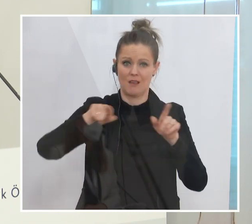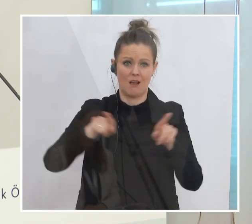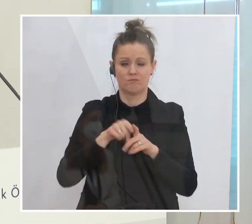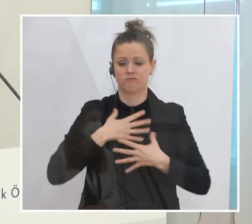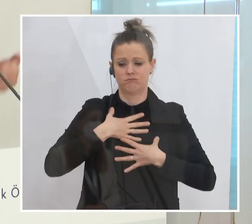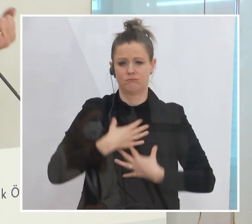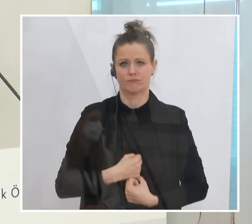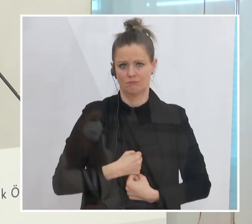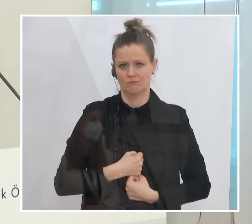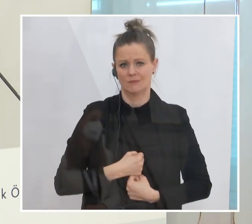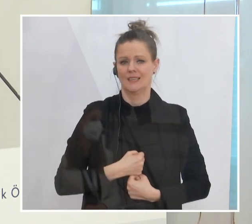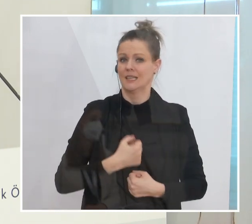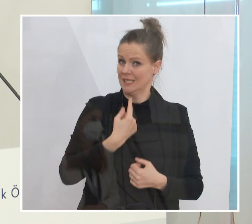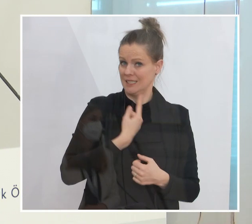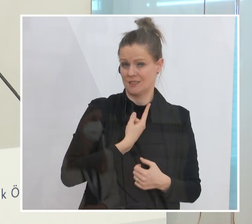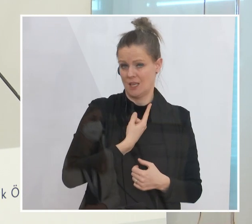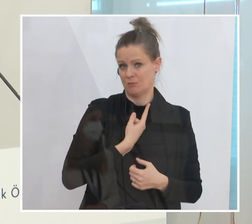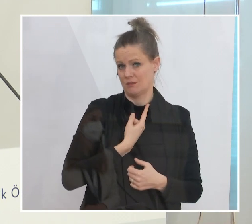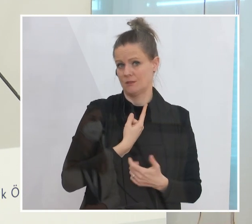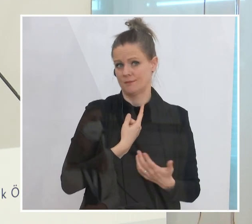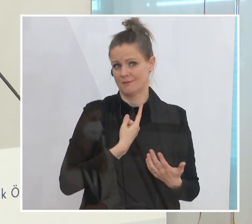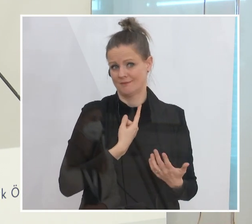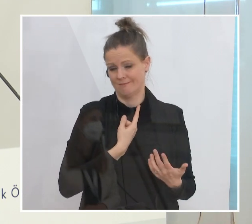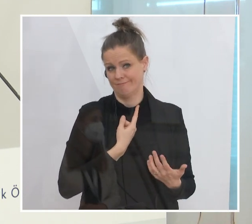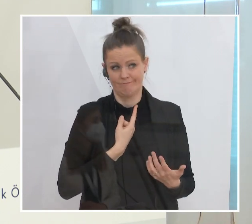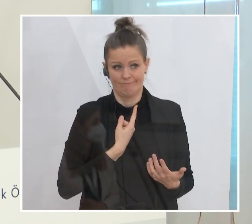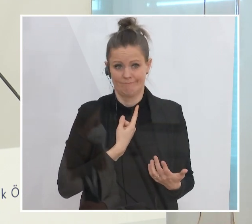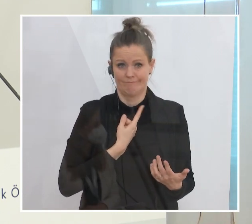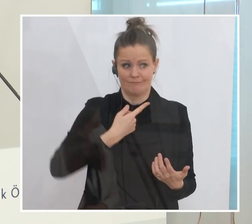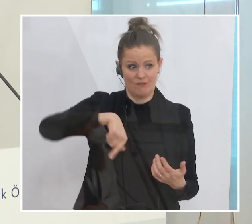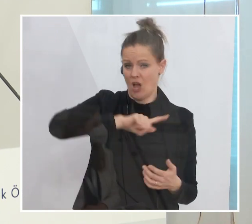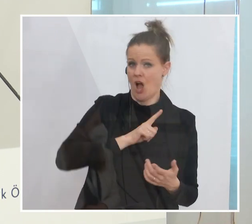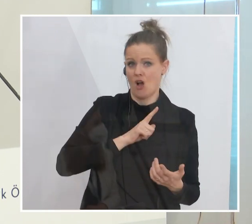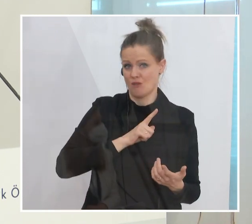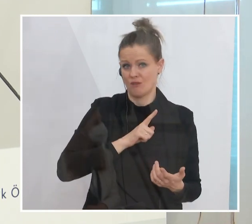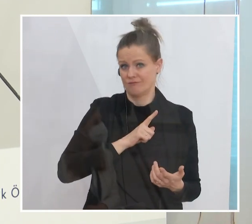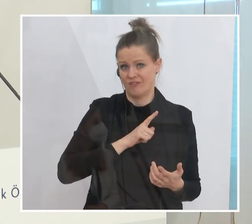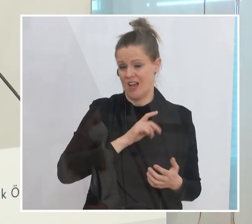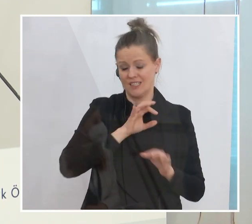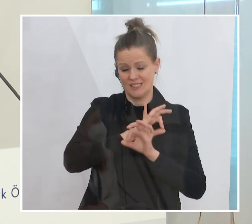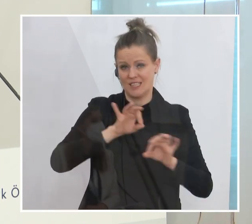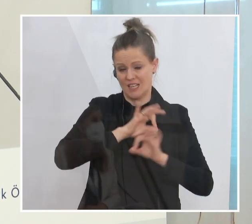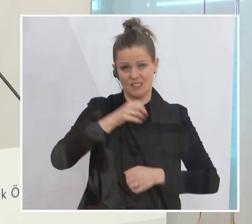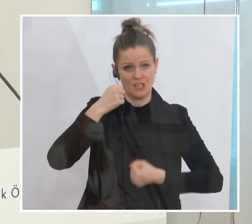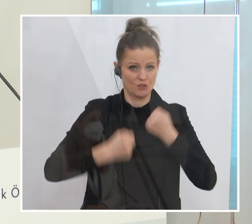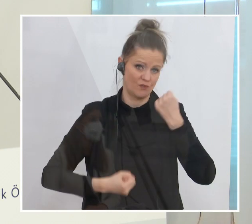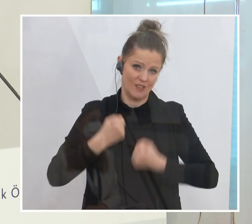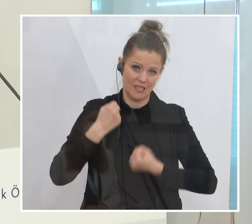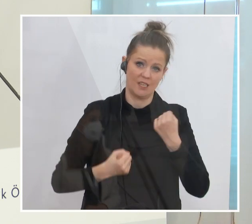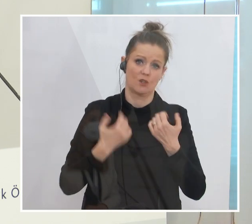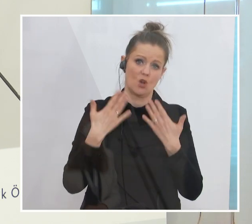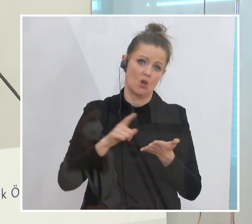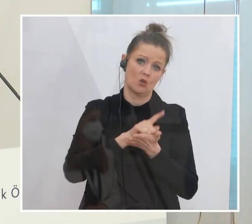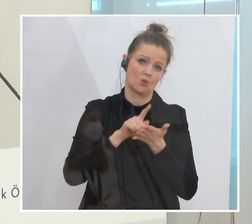selber und wir alle finden es auch sehr, sehr schwierig diese Zeit mit dem reduzierten Leben